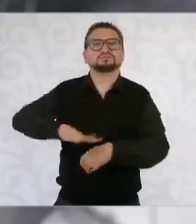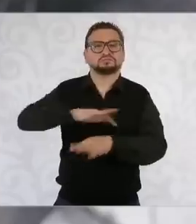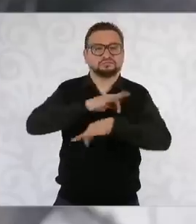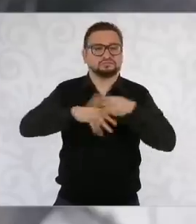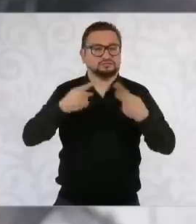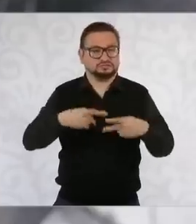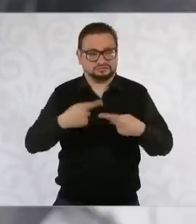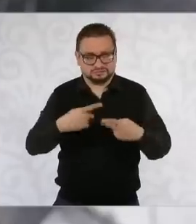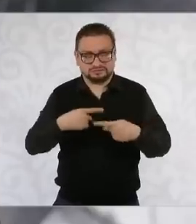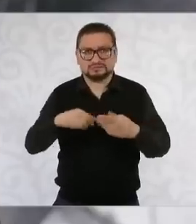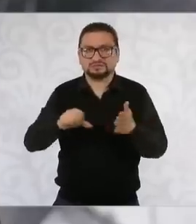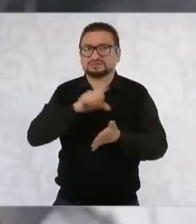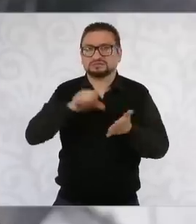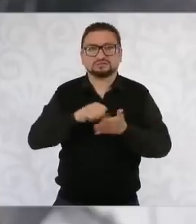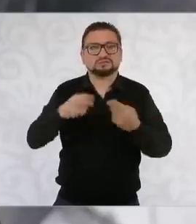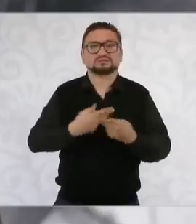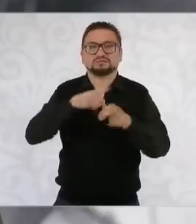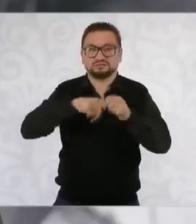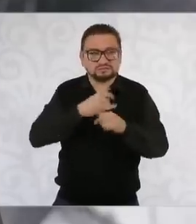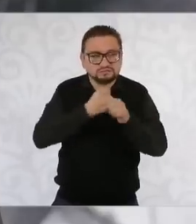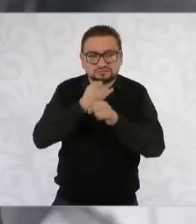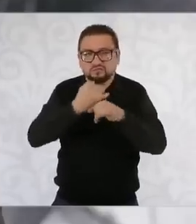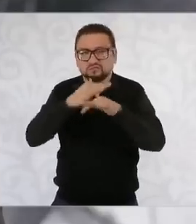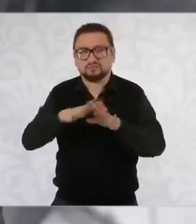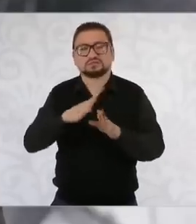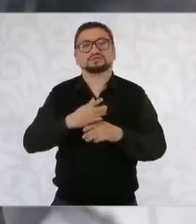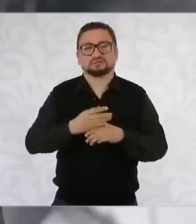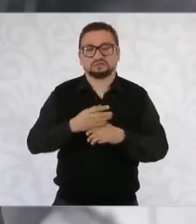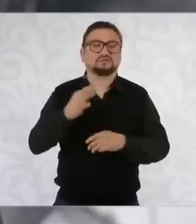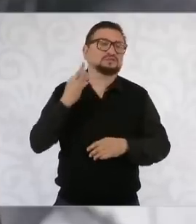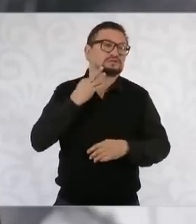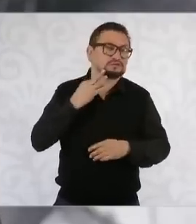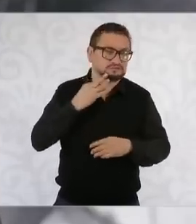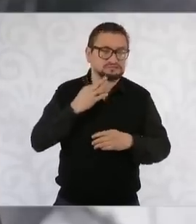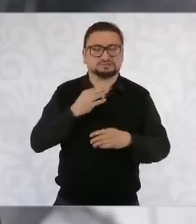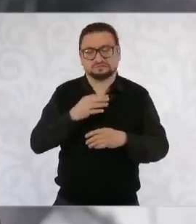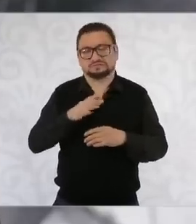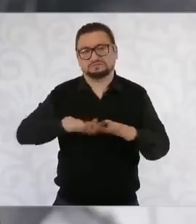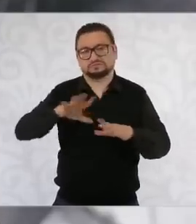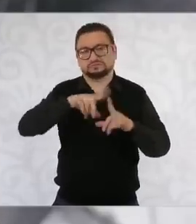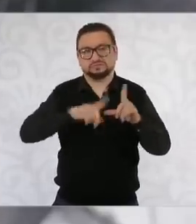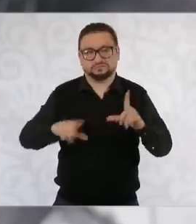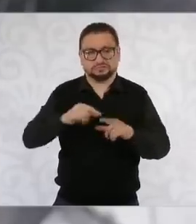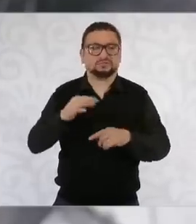el Centro Nacional de inteligencia la fiscalía de la República la fiscalía general de la república